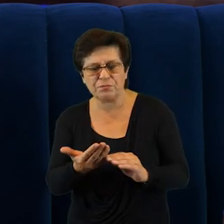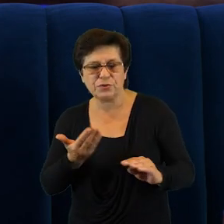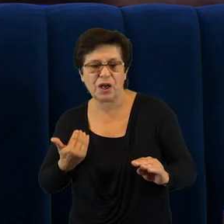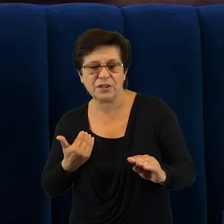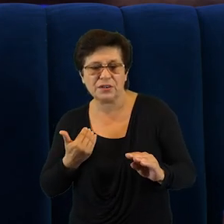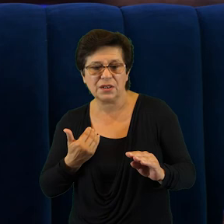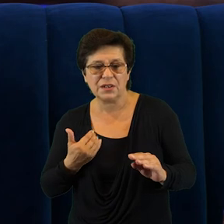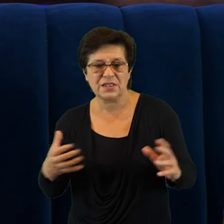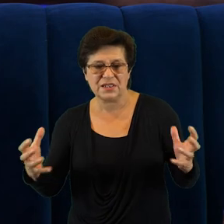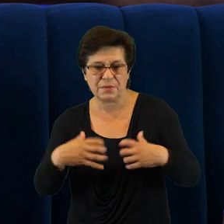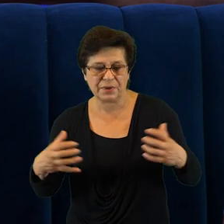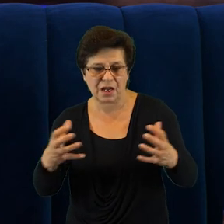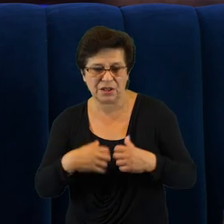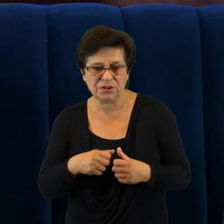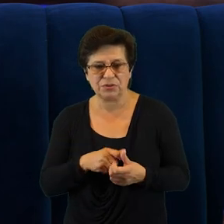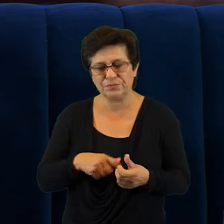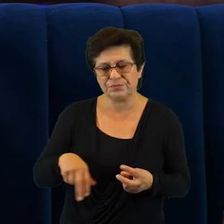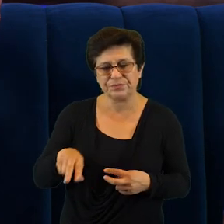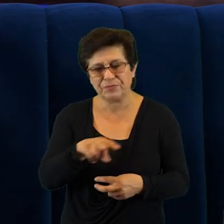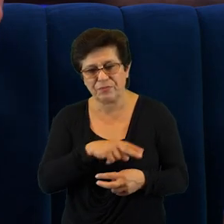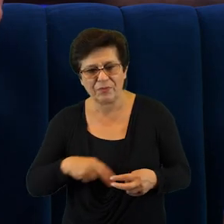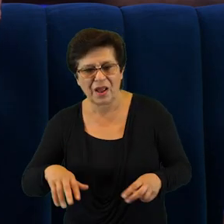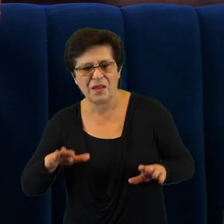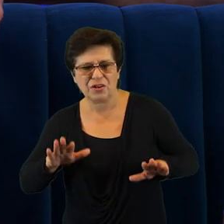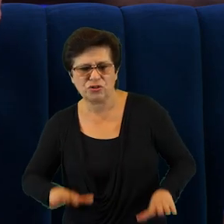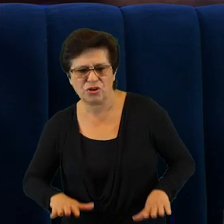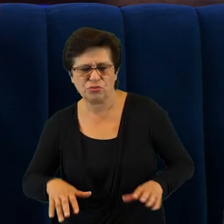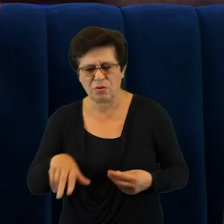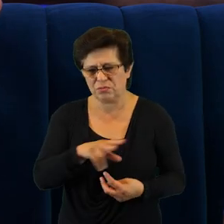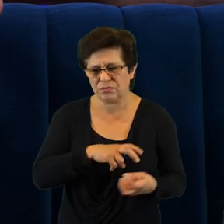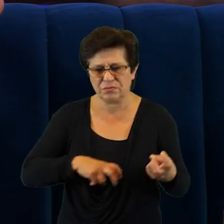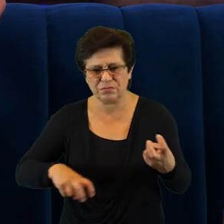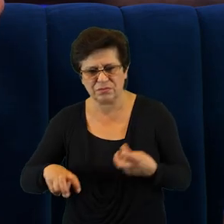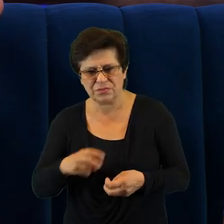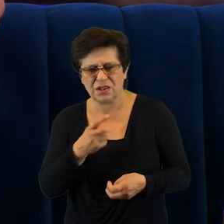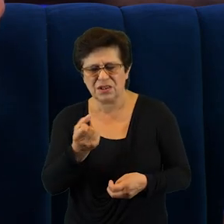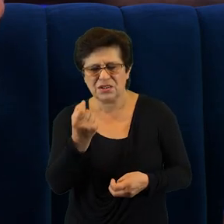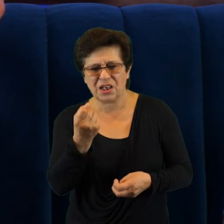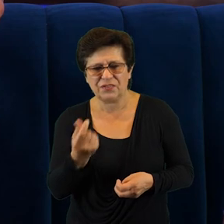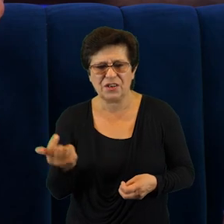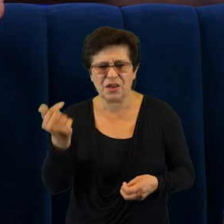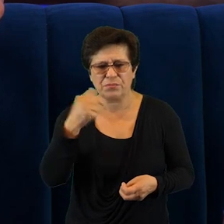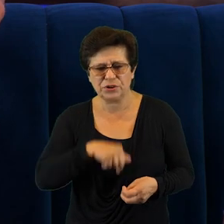i tak się kręcił na krześle, kręcił i mówi: "Słuchajcie, za chwilę przyjdzie Antoni, ale na pewno się ze mną nie przywita".